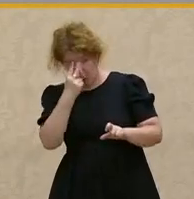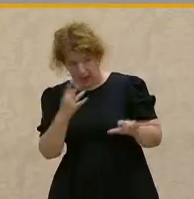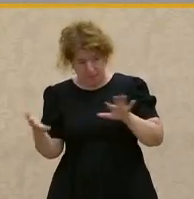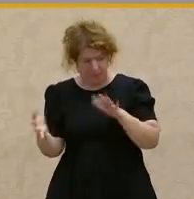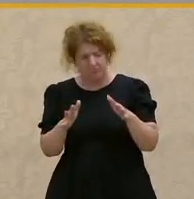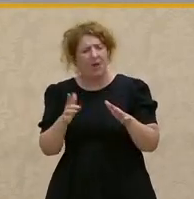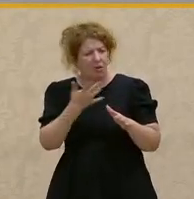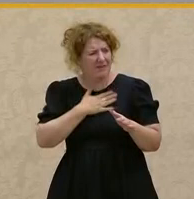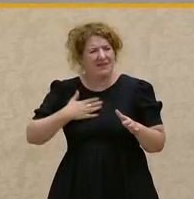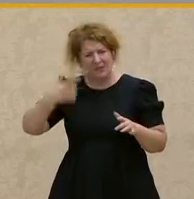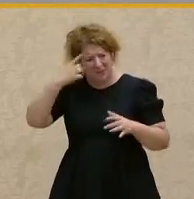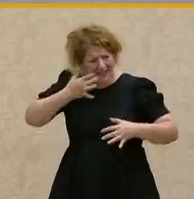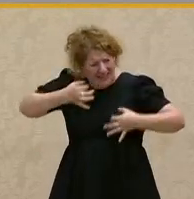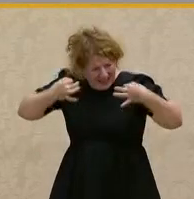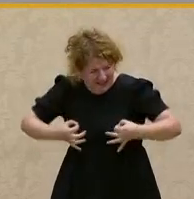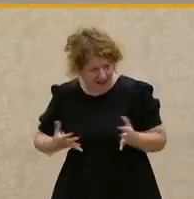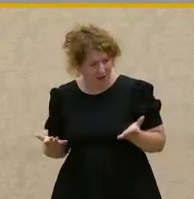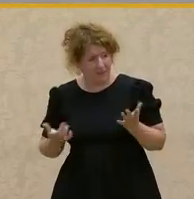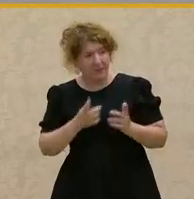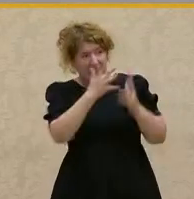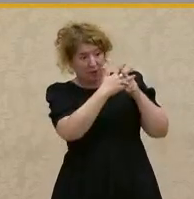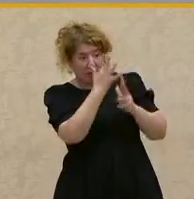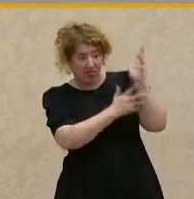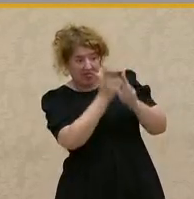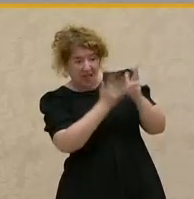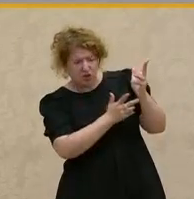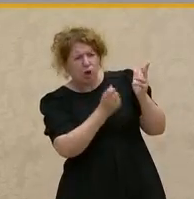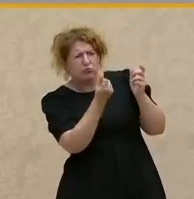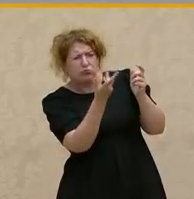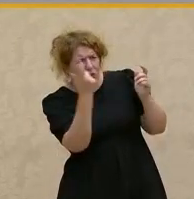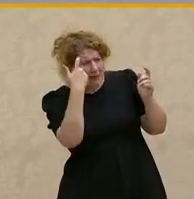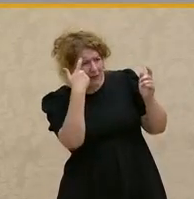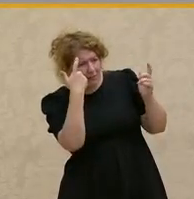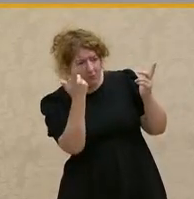realista. Es decir, si en el censo de Estados Unidos, que es el único censo público que hay,